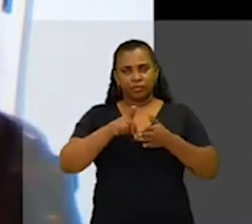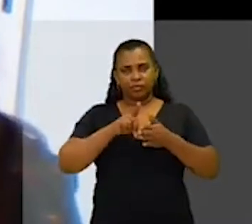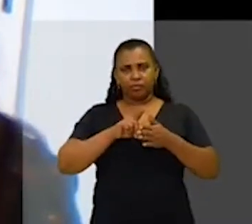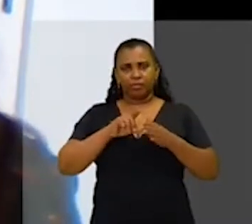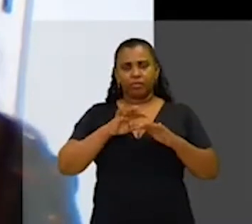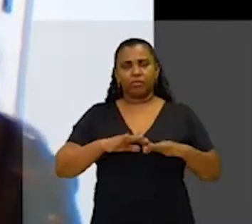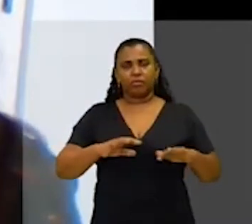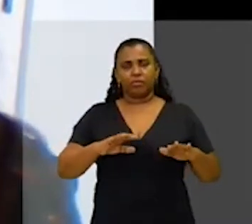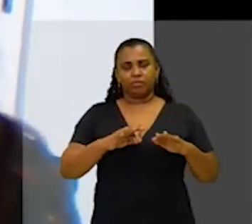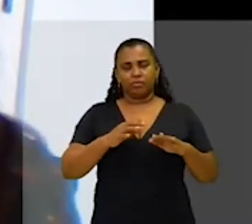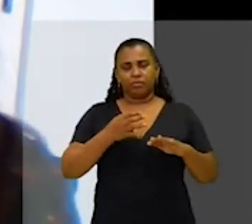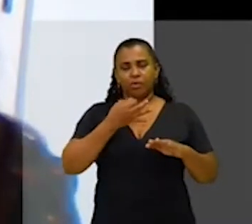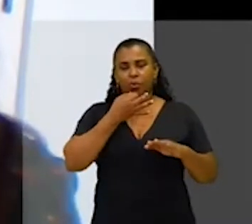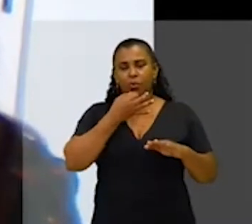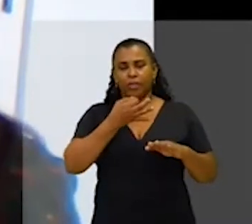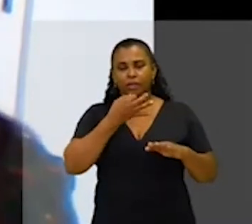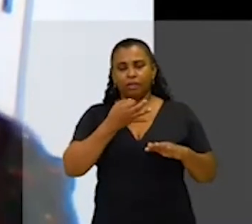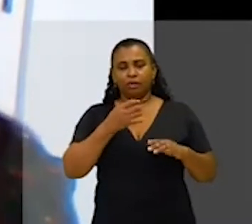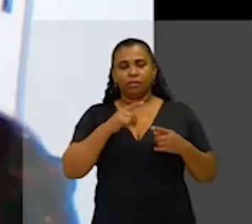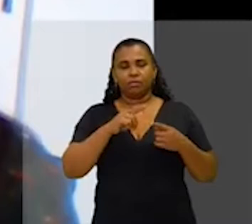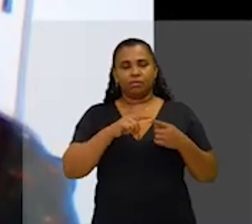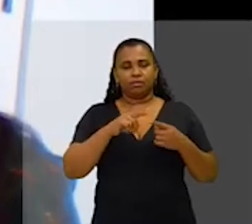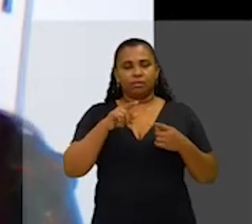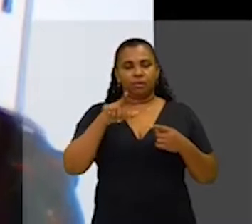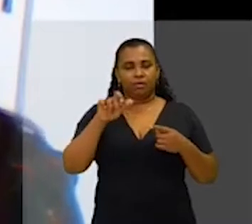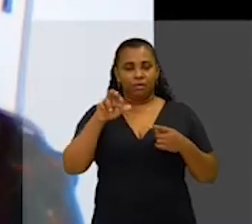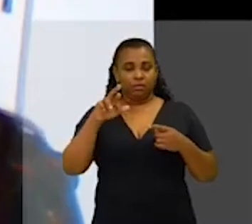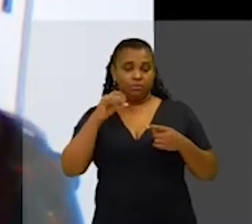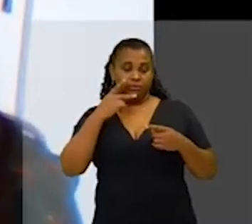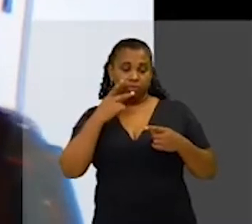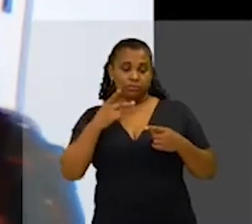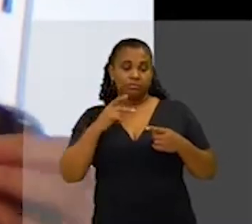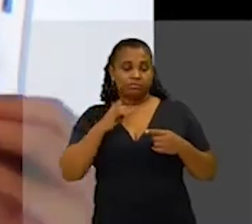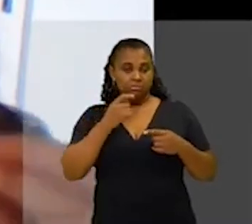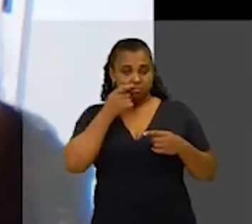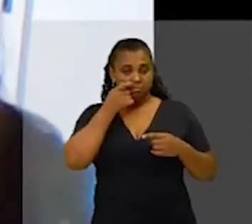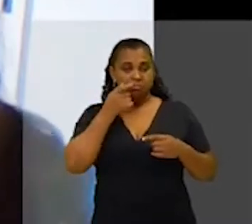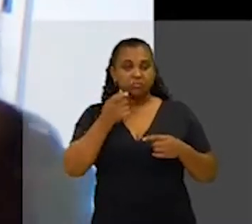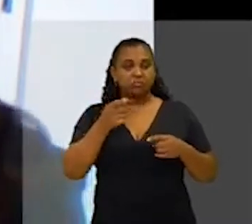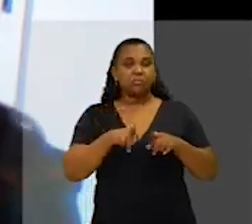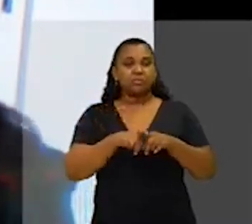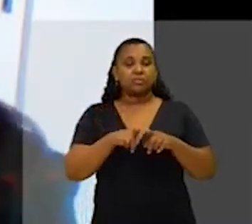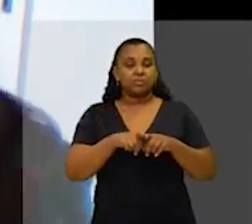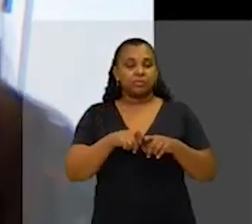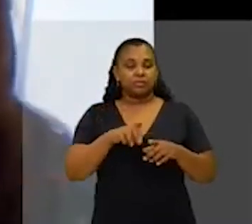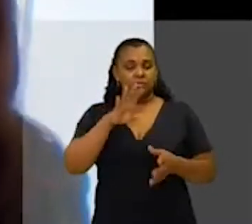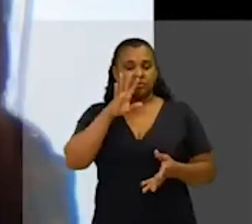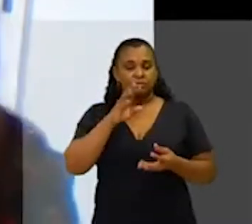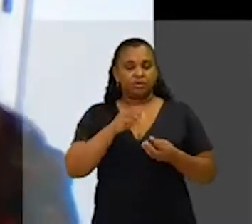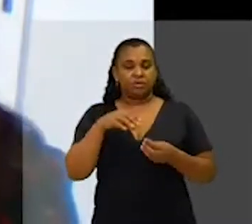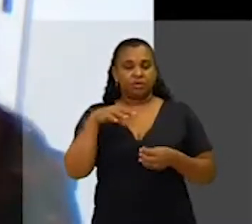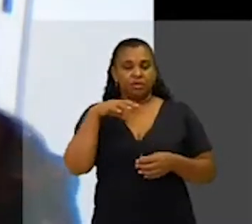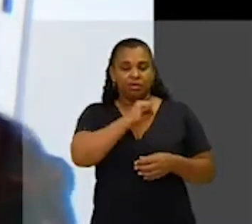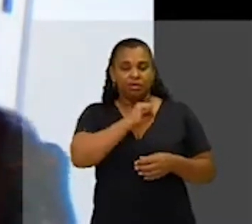da professora lá não sei interessante também vou tentar conforme a Gradiente pegou ele passa as